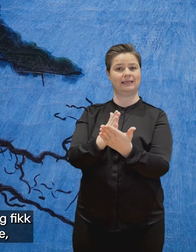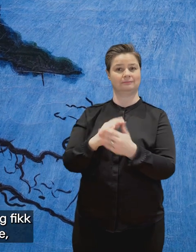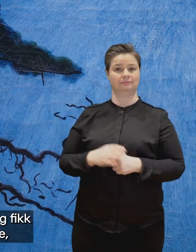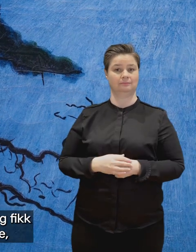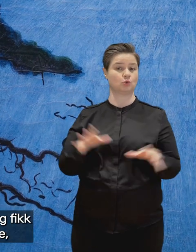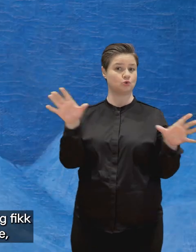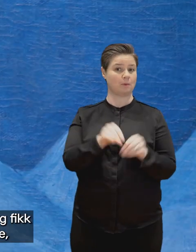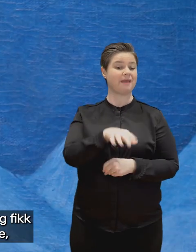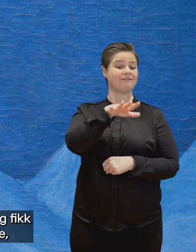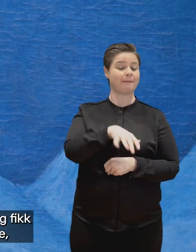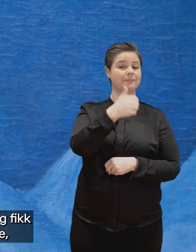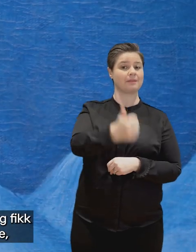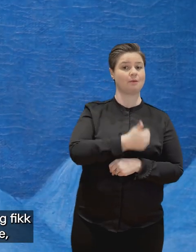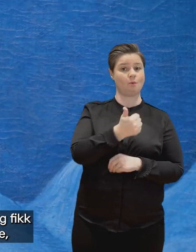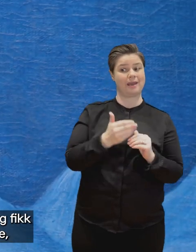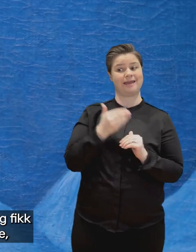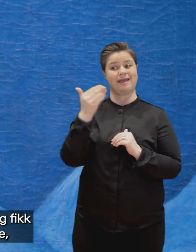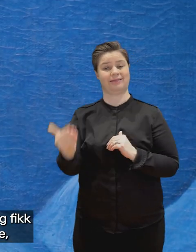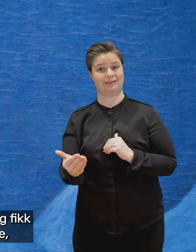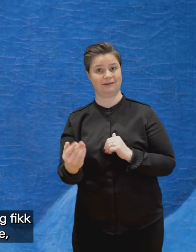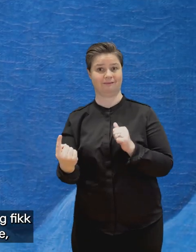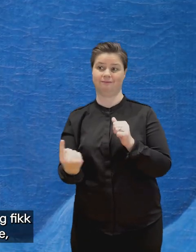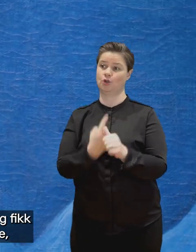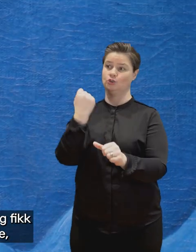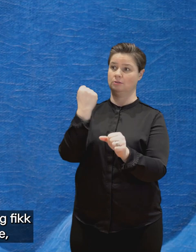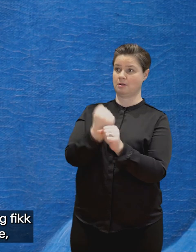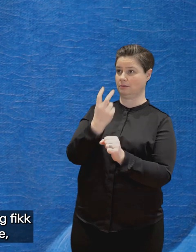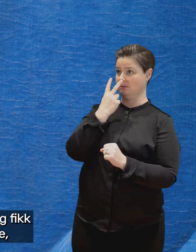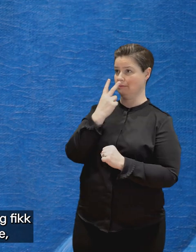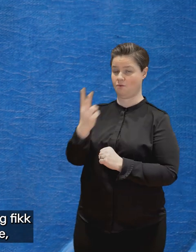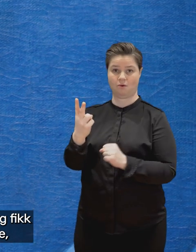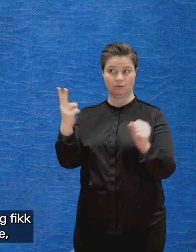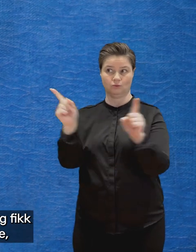15 år etter at Harald Sohlberg fikk åpenbaringen sin der ute,